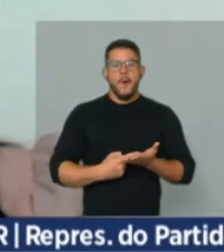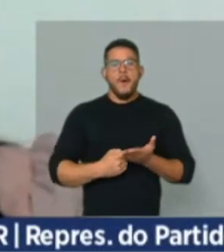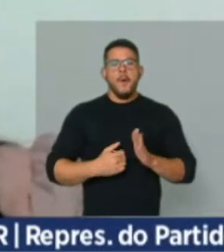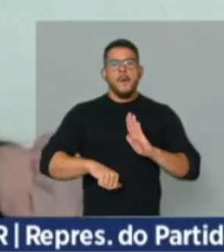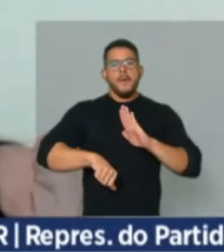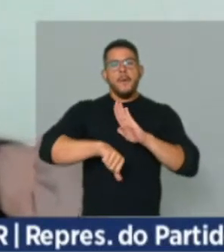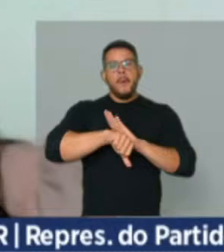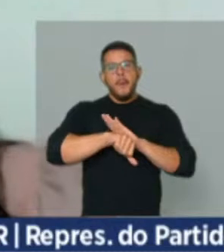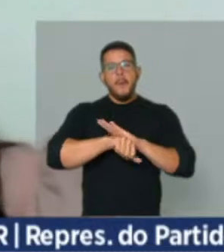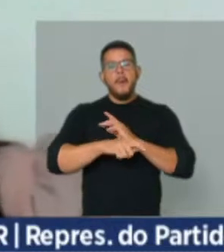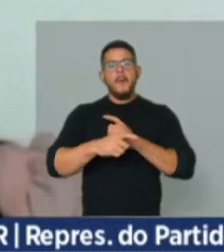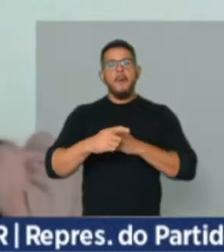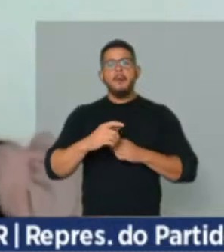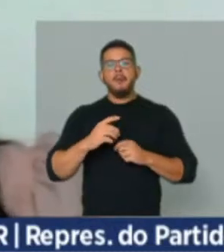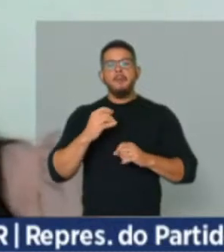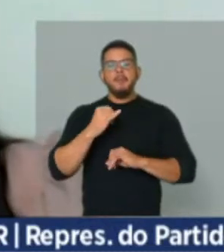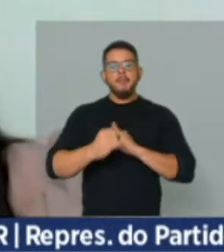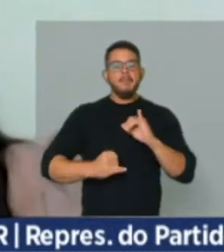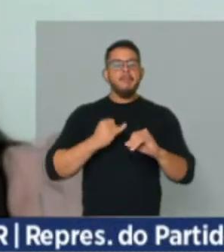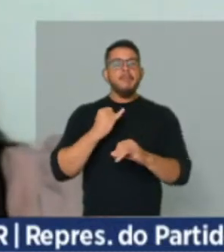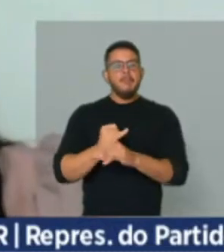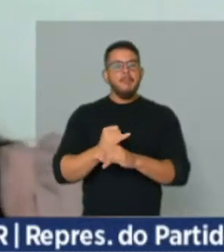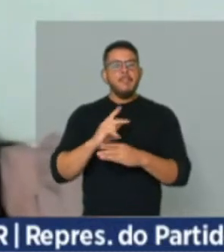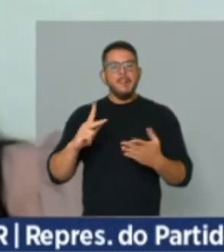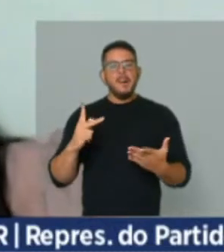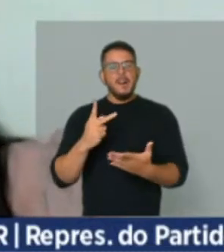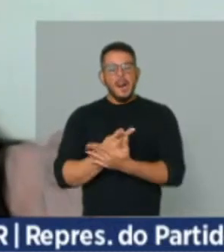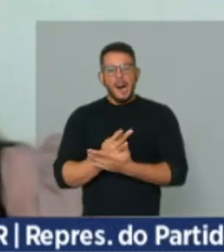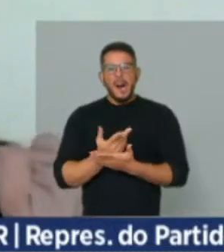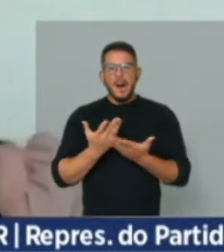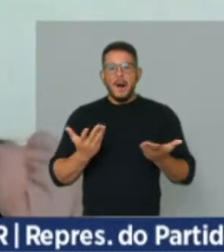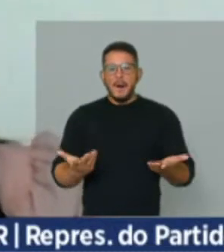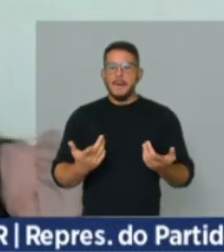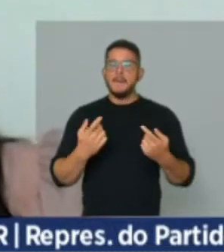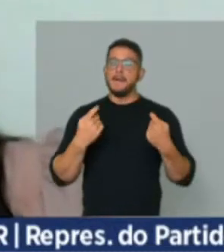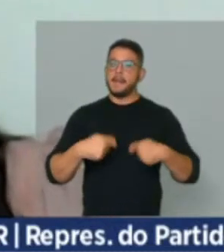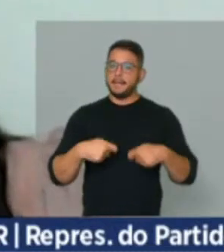COMETIDAS ONLINE NO BRASIL E TAMBÉM NO CONTEXTO PANDO ÊNICO EM QUE HOUVE O INCURSO